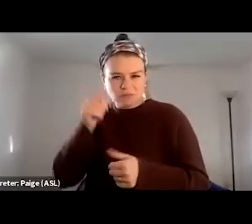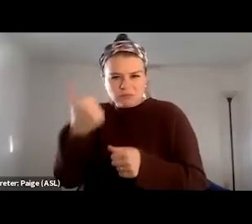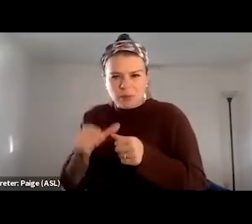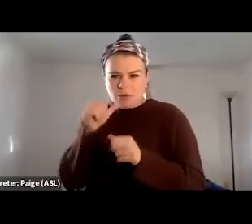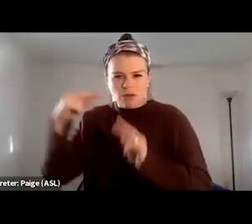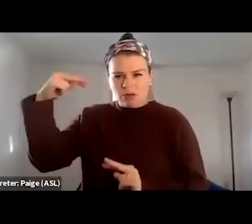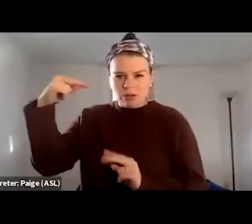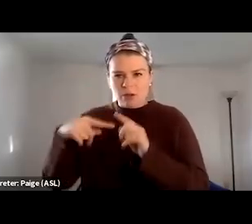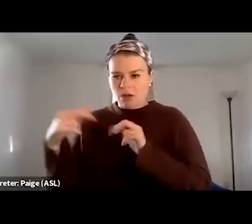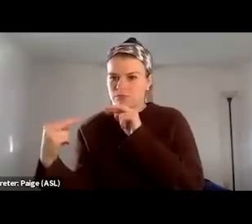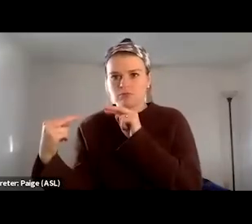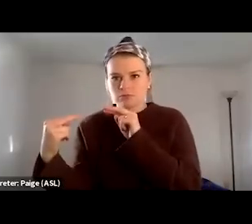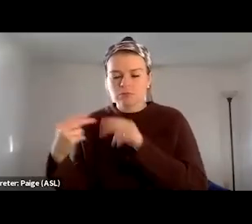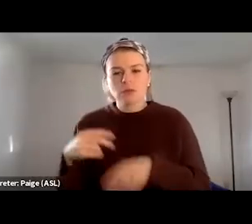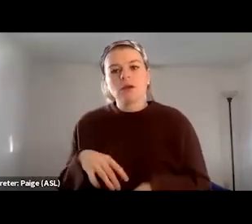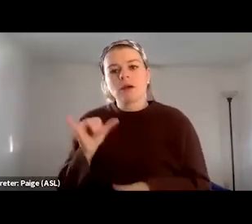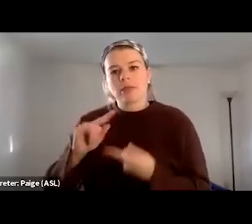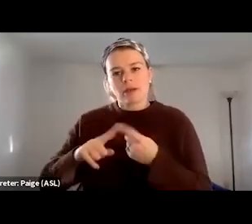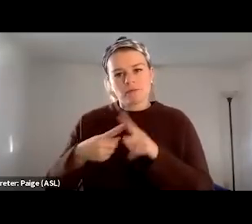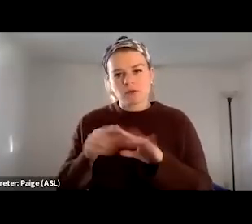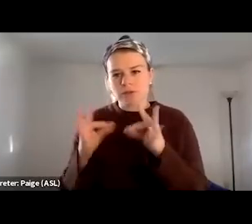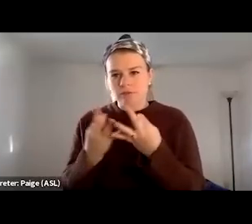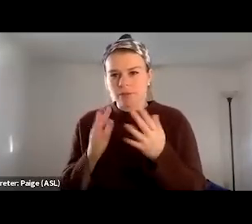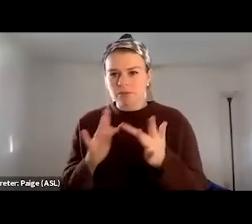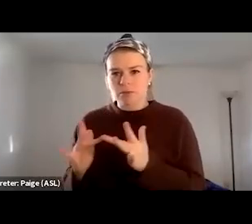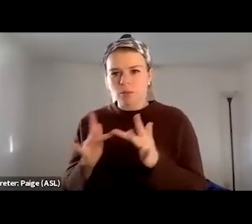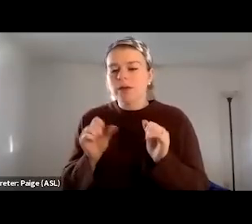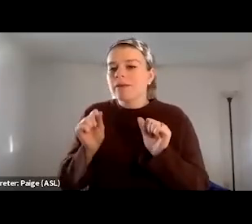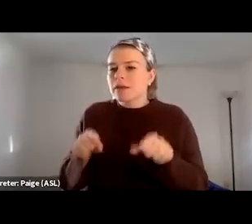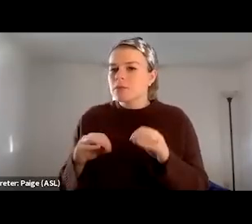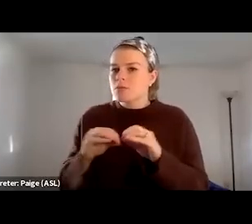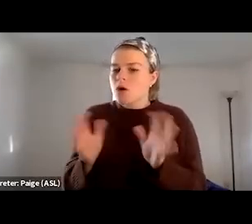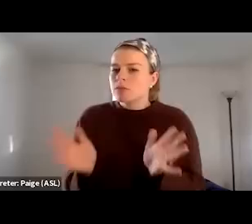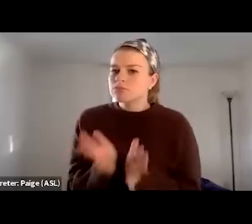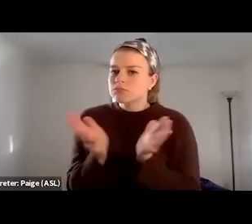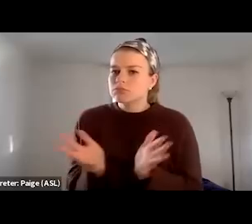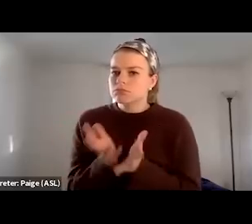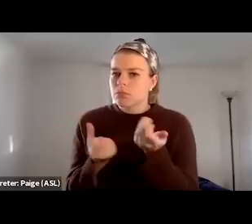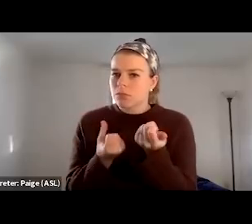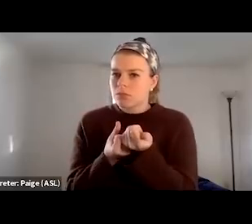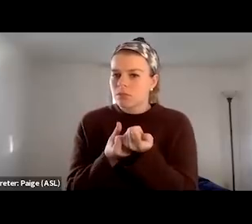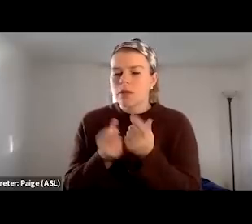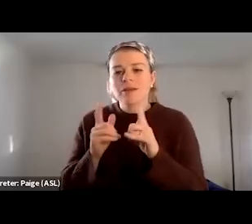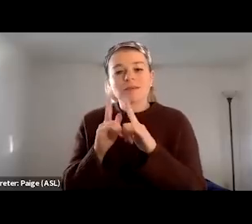Pero esa red de amigos y familiares puede ser tanto una fuente de cuidado y apoyo como también una fuente de rechazo.